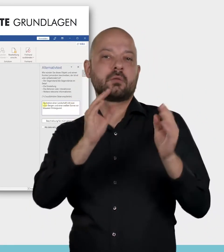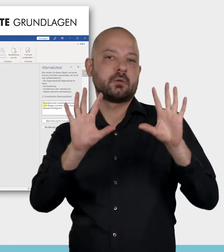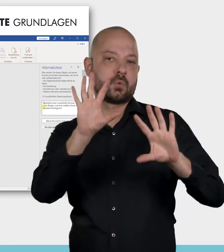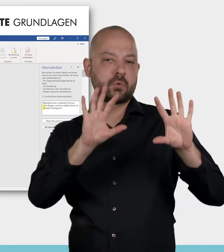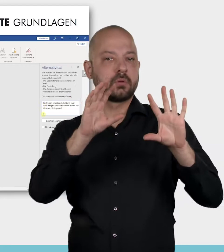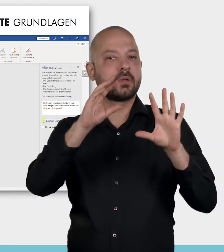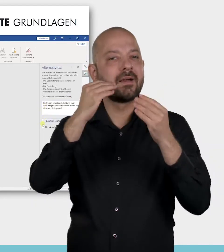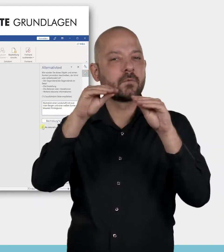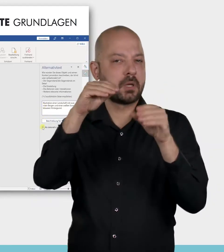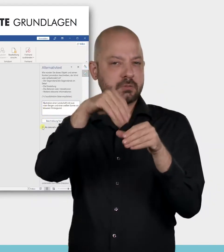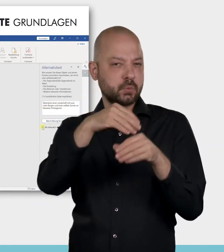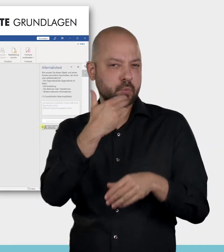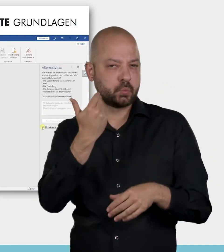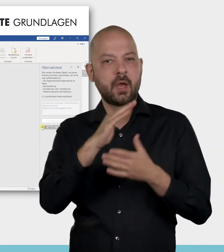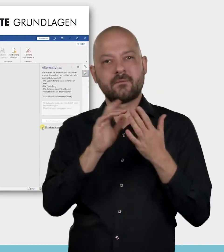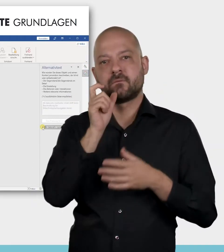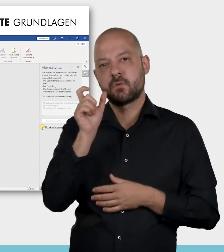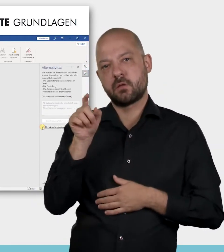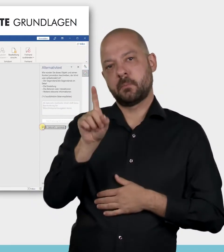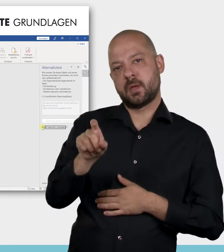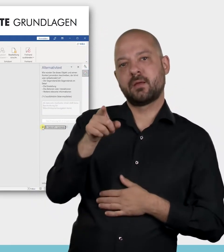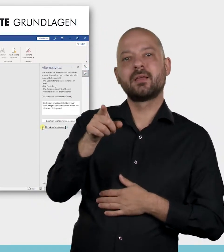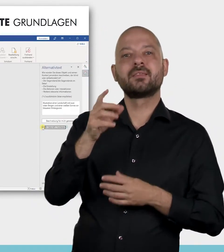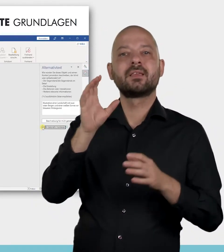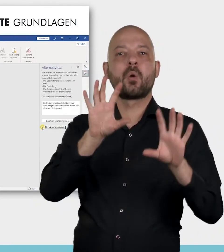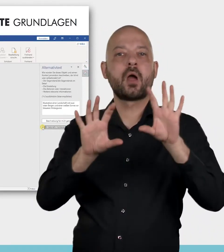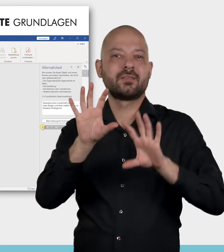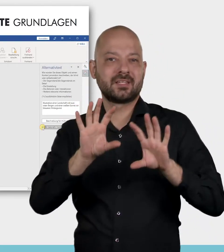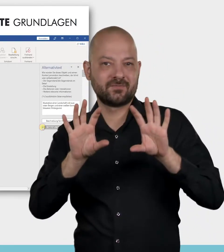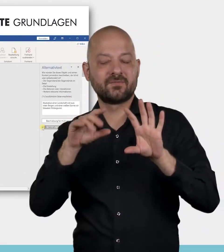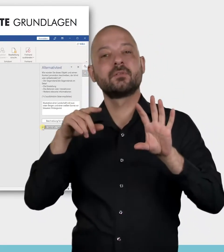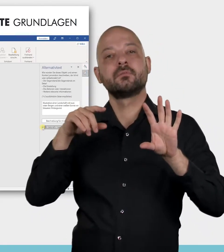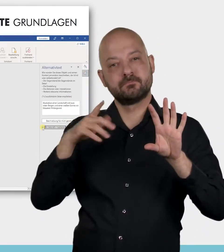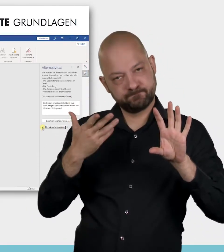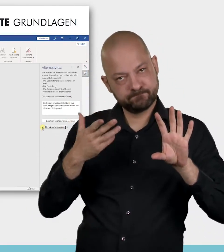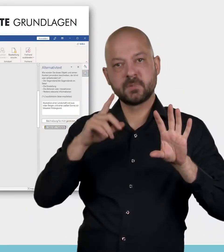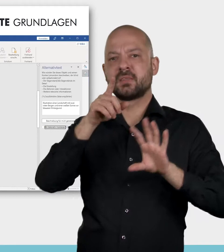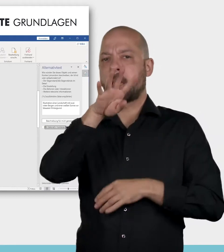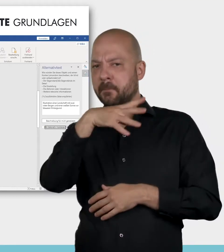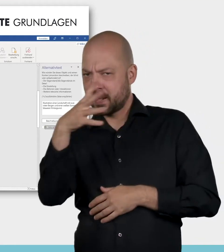markieren Sie es als „dekorativ“. Auch Ihre Tabelle benötigt einen Alternativtext.